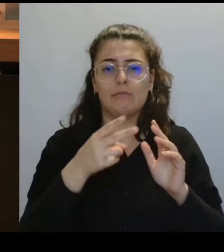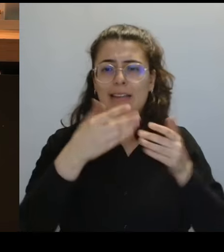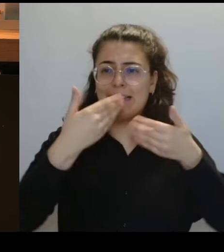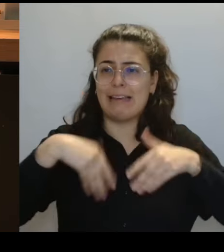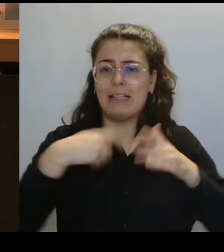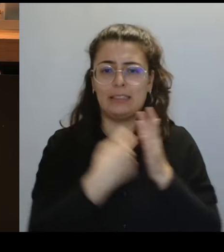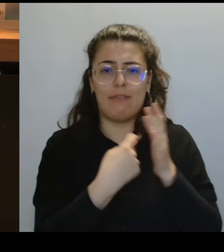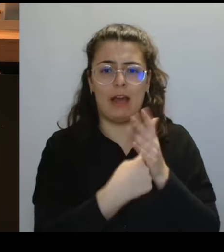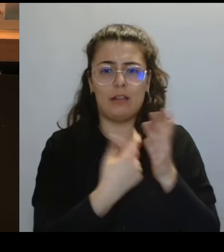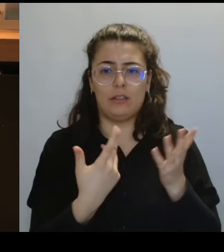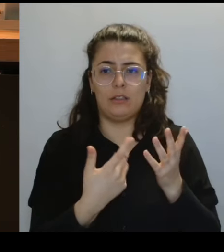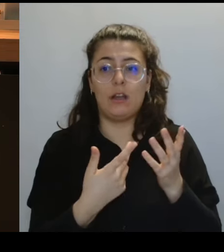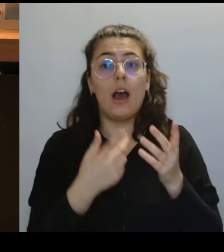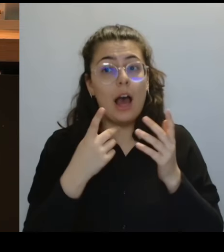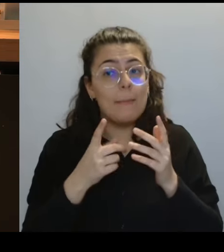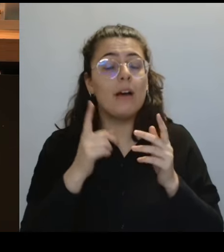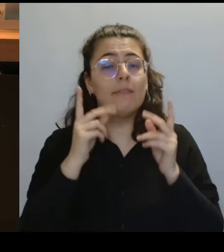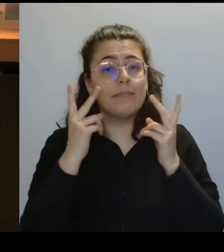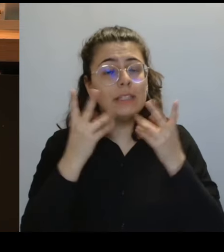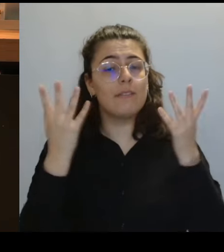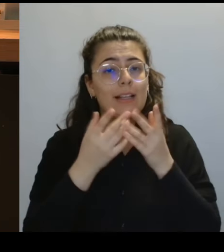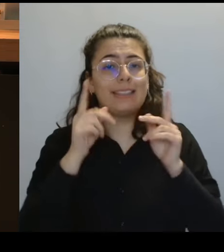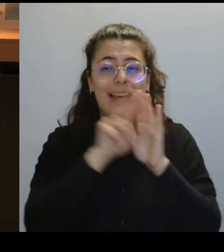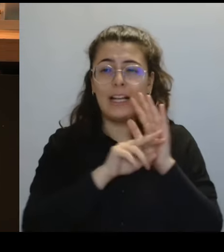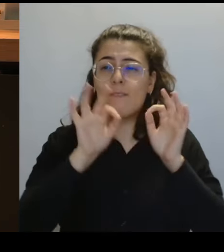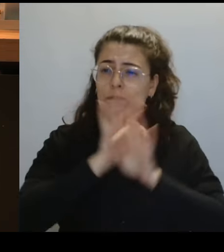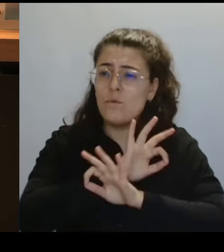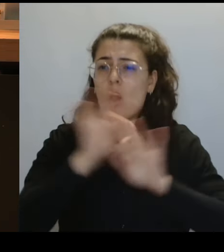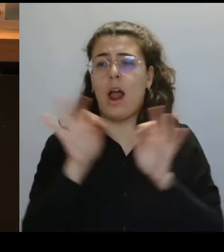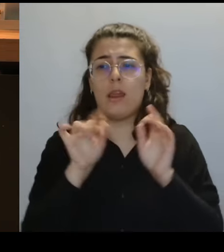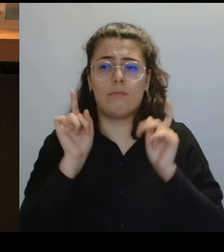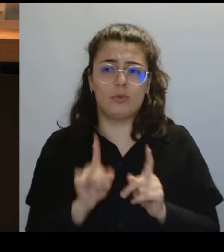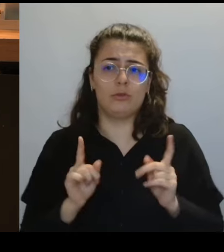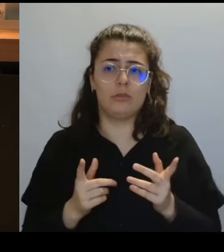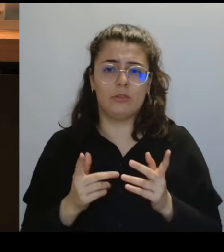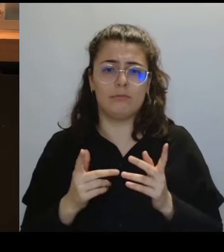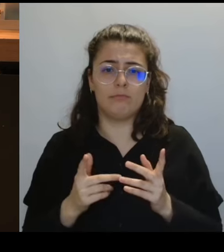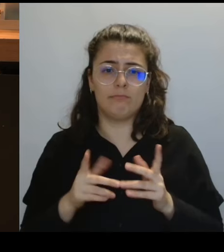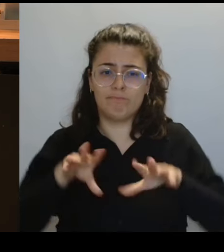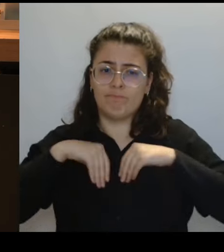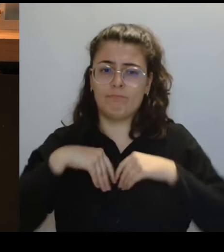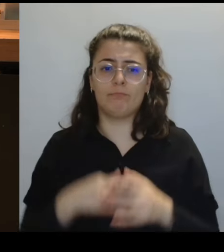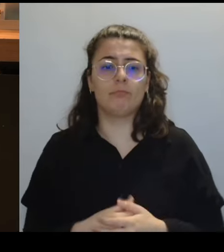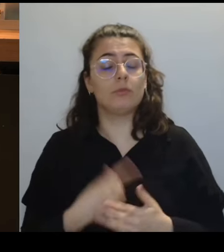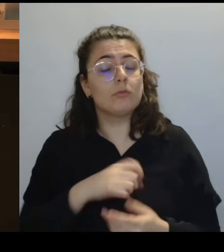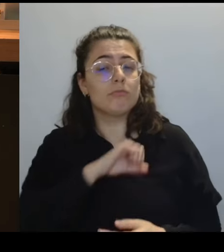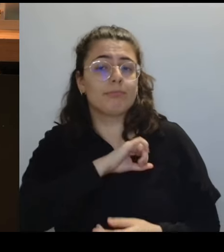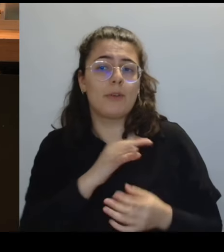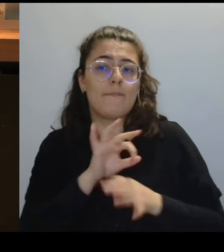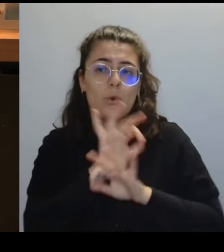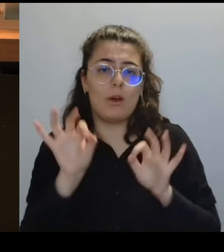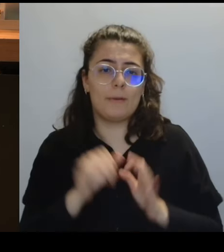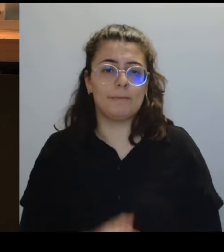Genau das ist hier der Vorteil. Aber ich möchte und da Sie die IHK fälschlicher und skandalöser Weise